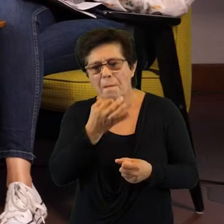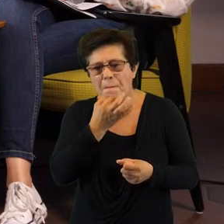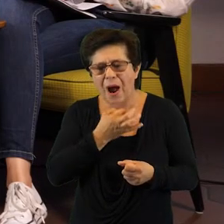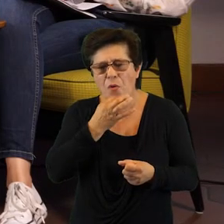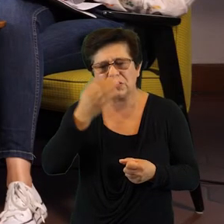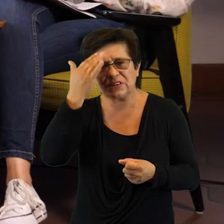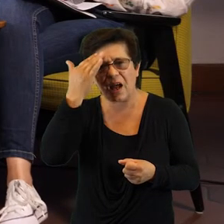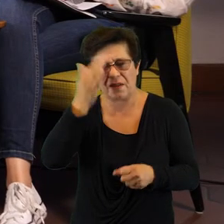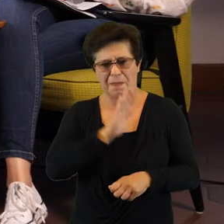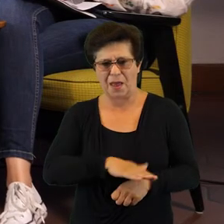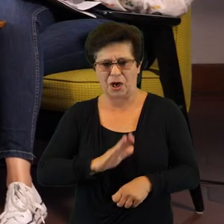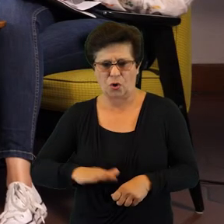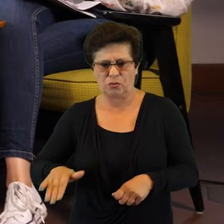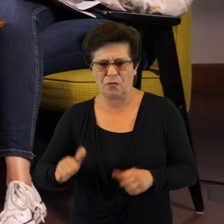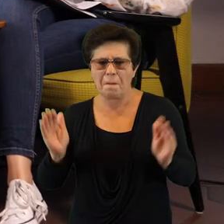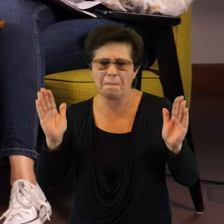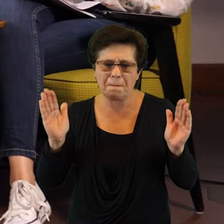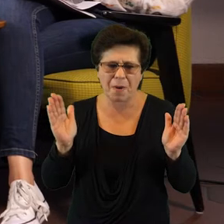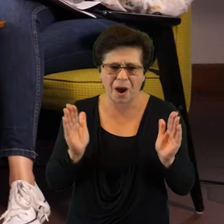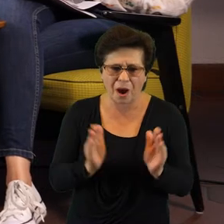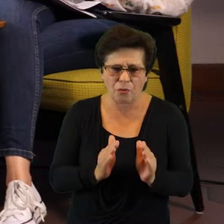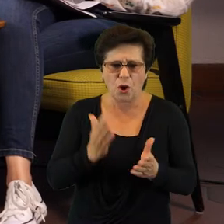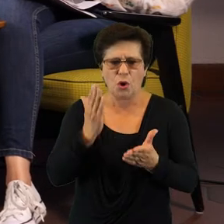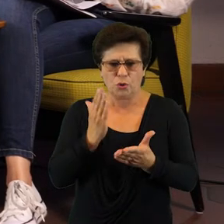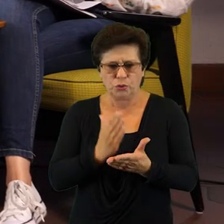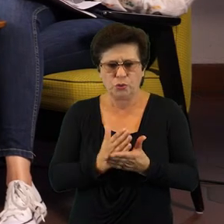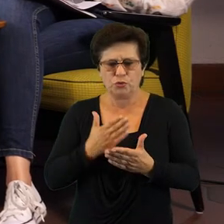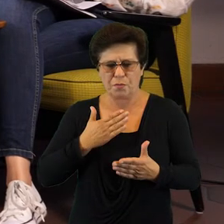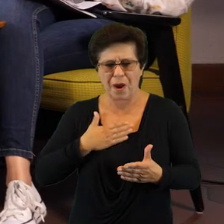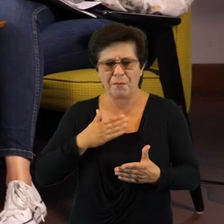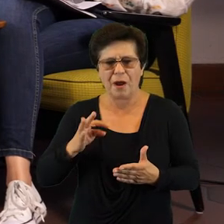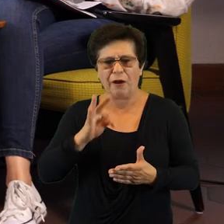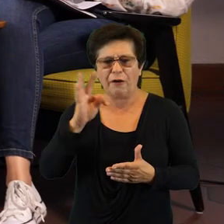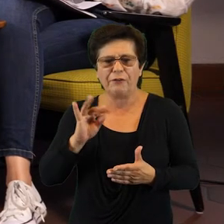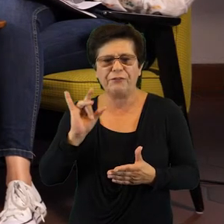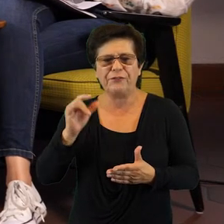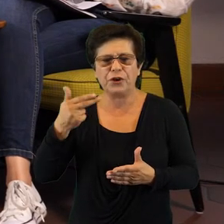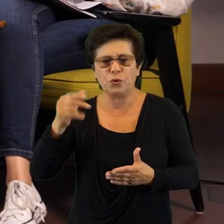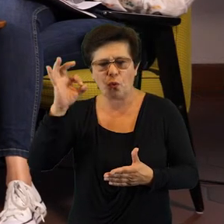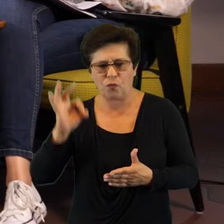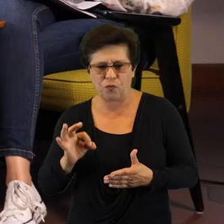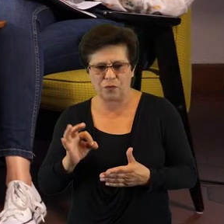Takich naprawdę małych, nielicznych. I wydałem już Finów. Antologię Finów przygotował [niezrozumiałe],